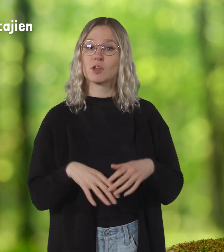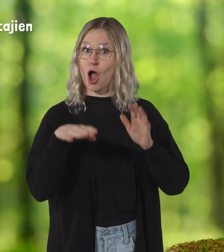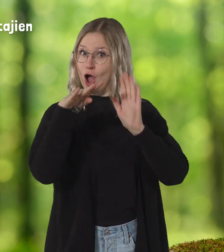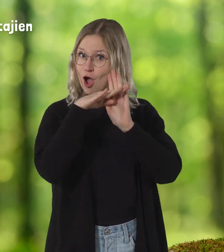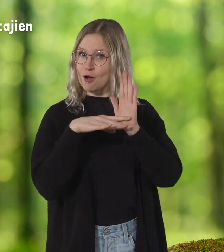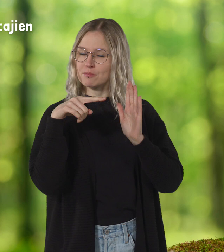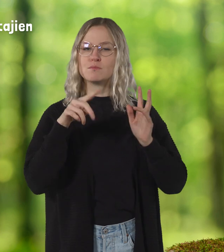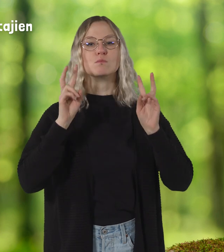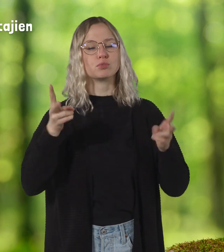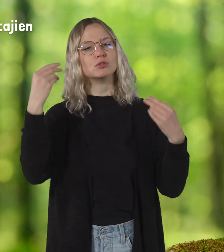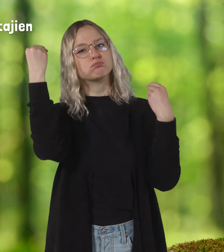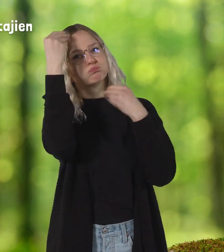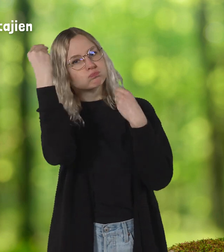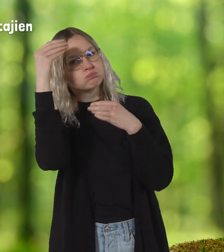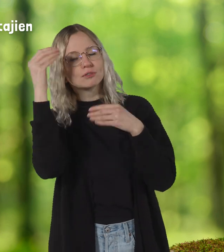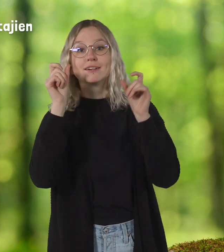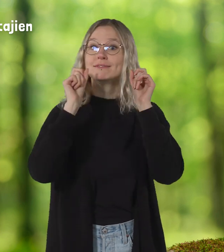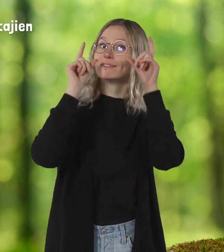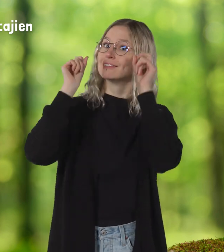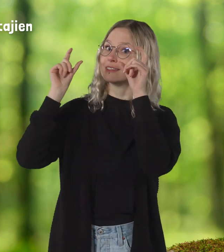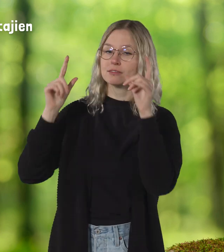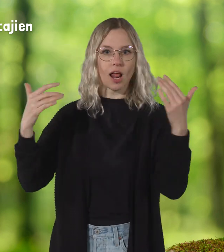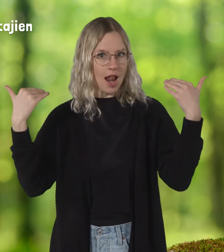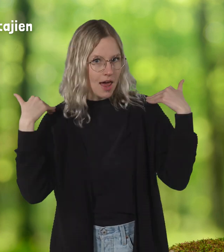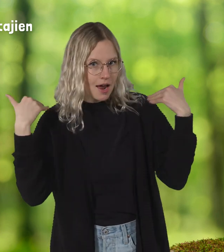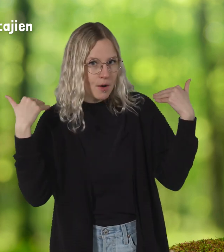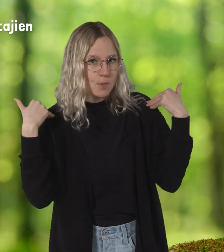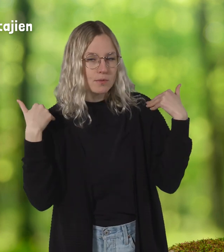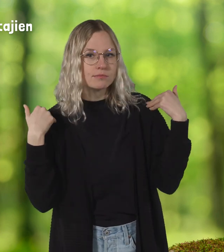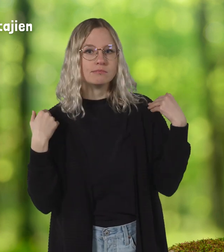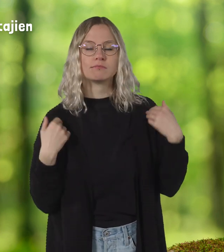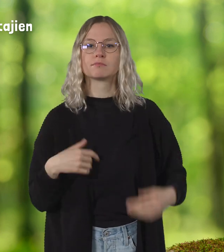Ohjelmassa on myös virkistäytymistä ja liikunnallista ohjelmaa.